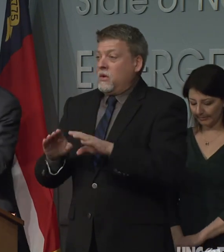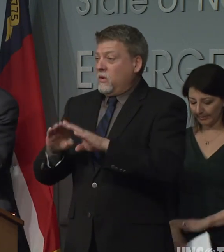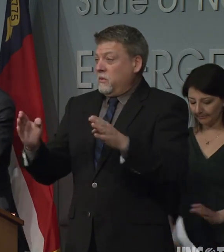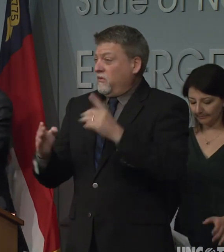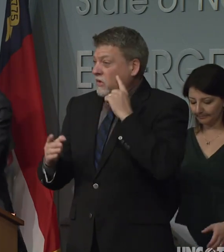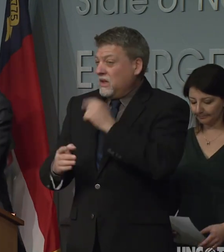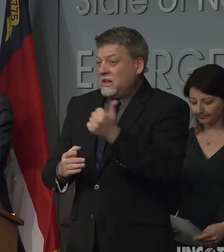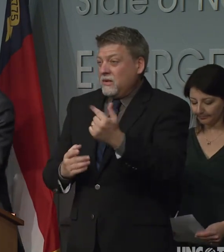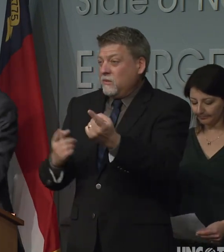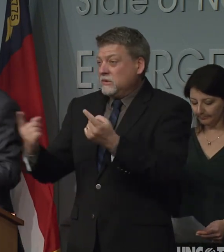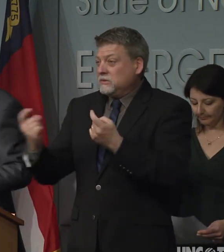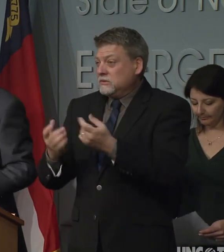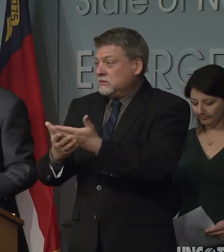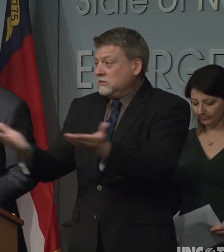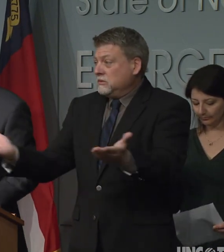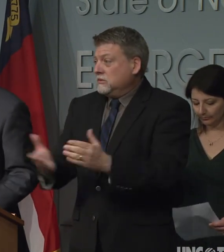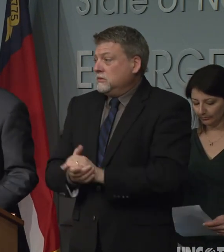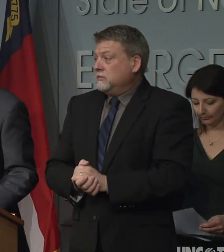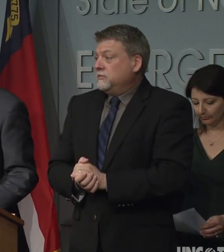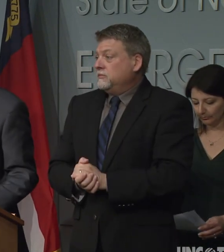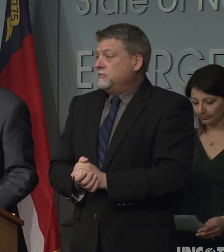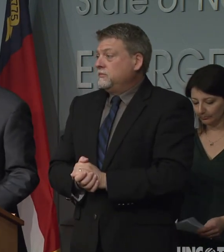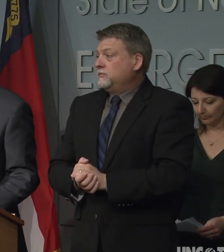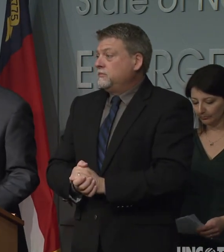Acá, puedo aceptar, veremos si tienen.